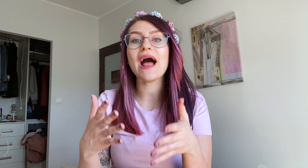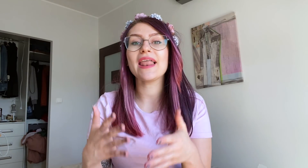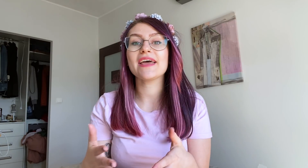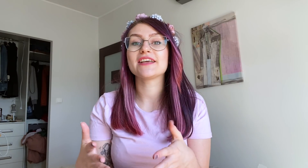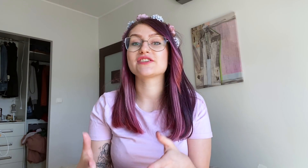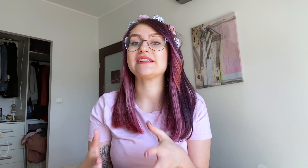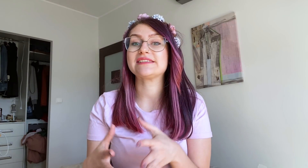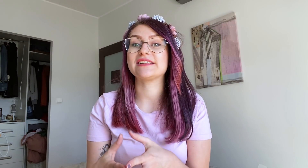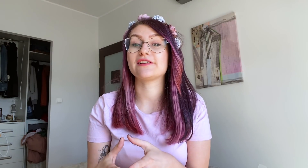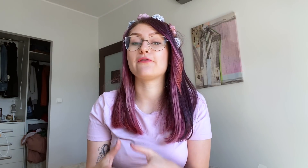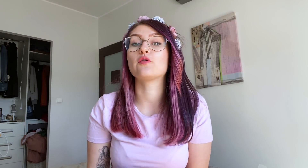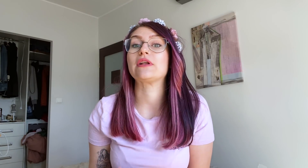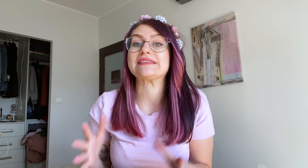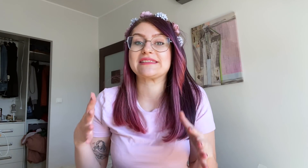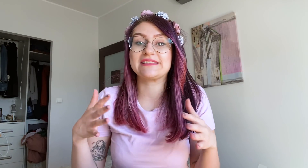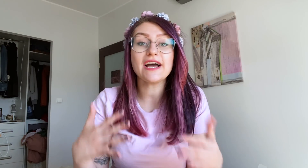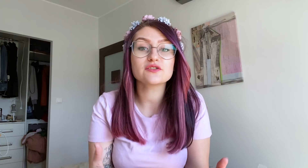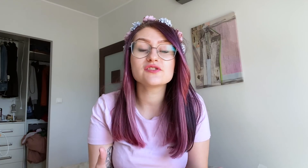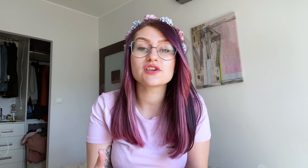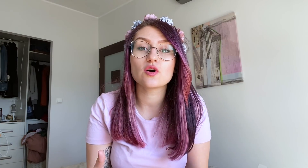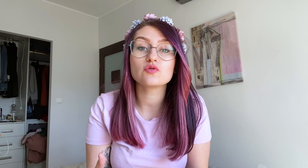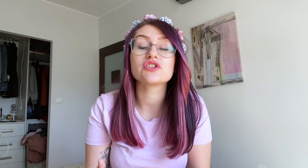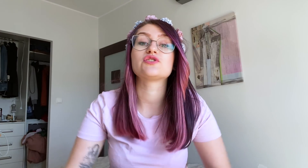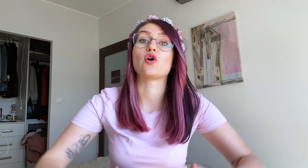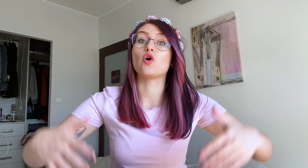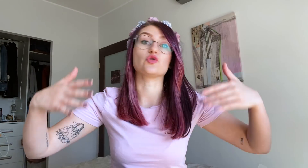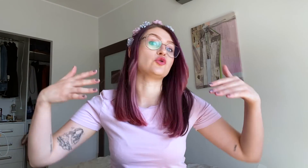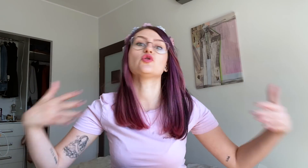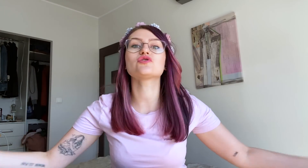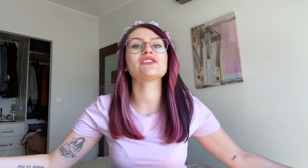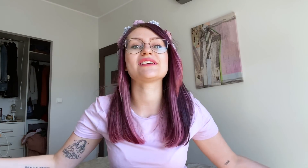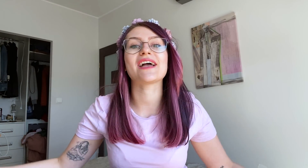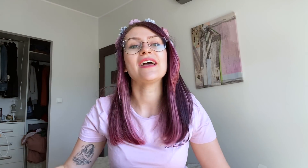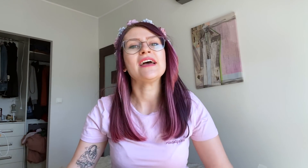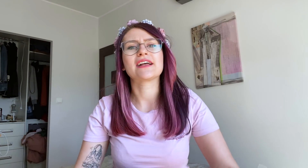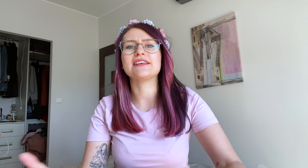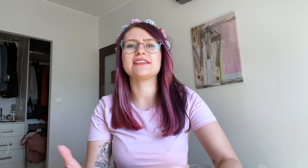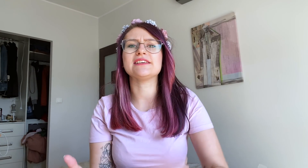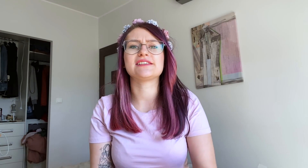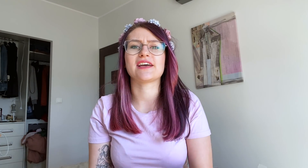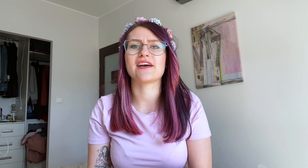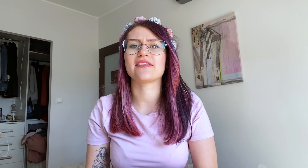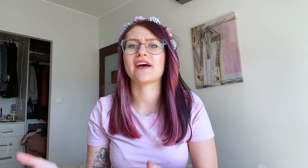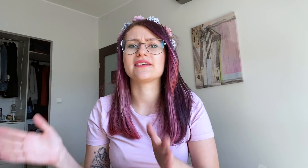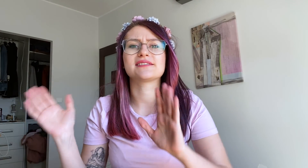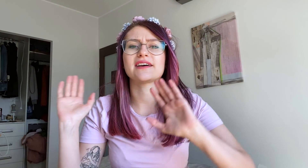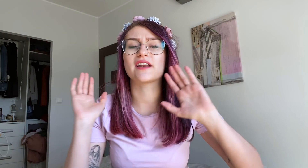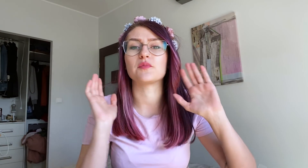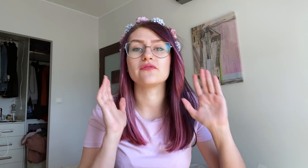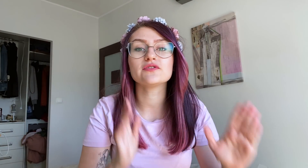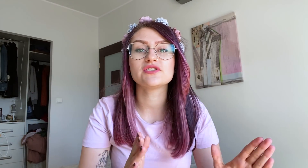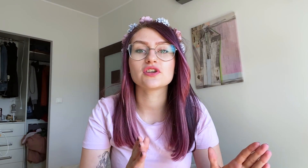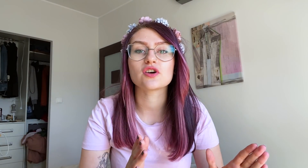ale jeżeli chcecie w ogóle zacząć się go uczyć, to już dzisiaj kliknijcie na Instagram Iwony Cichosz